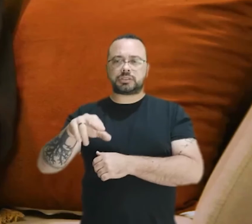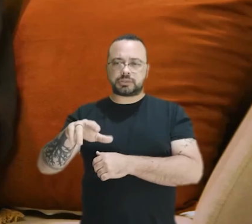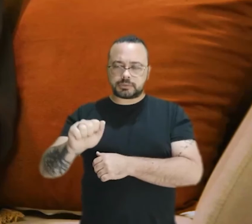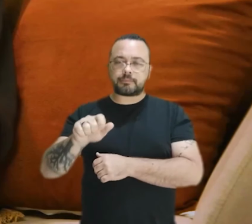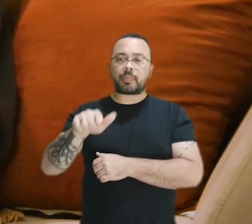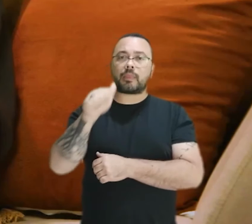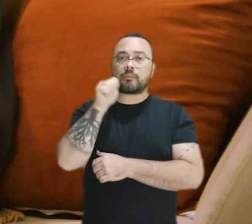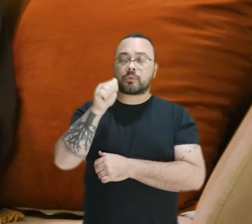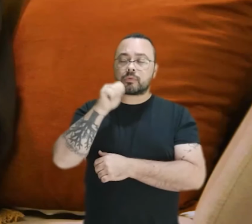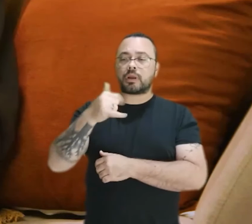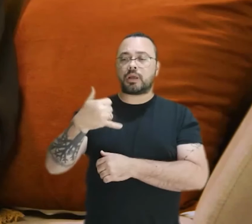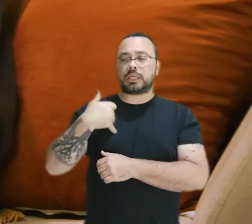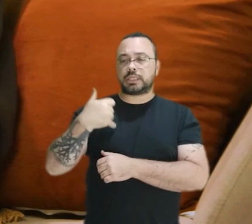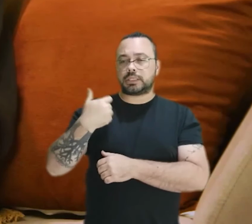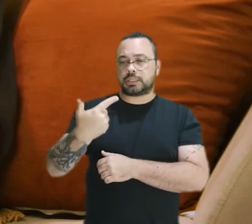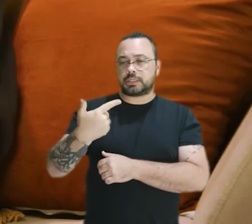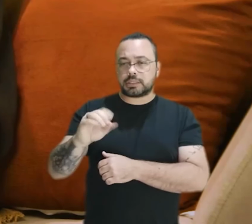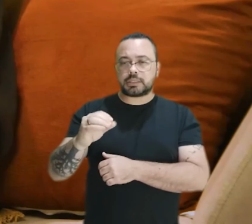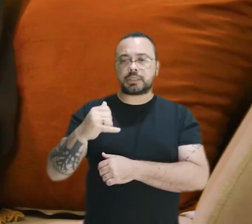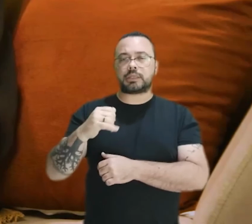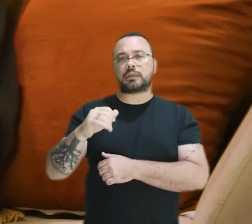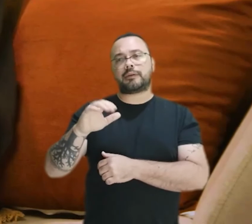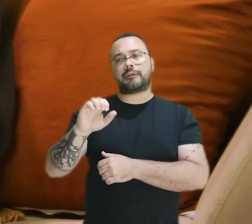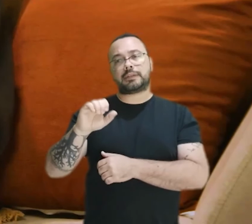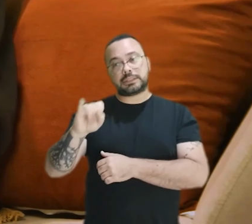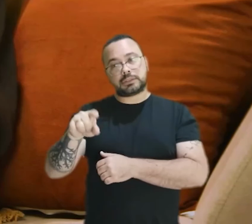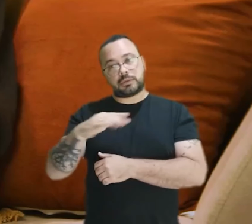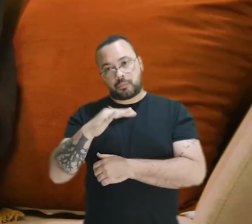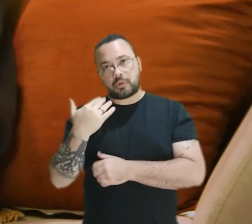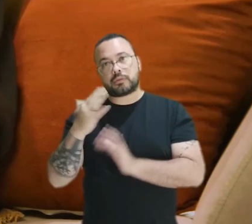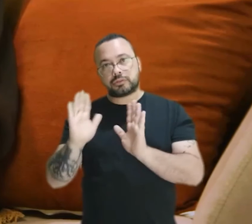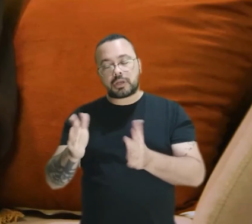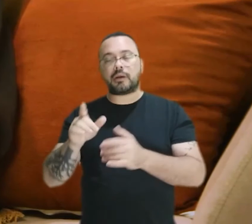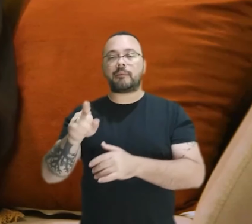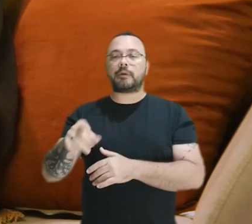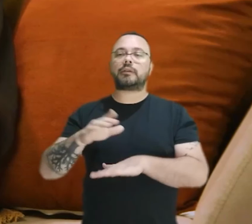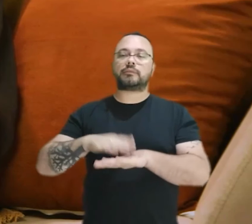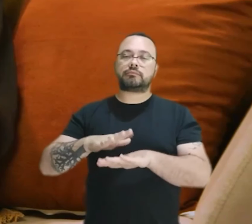Então, foram vários poetas... várias poetas, na verdade, é...